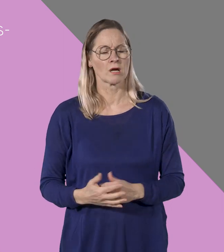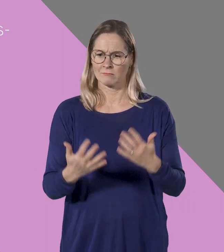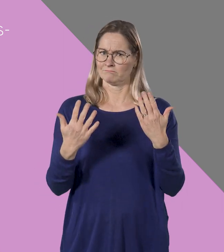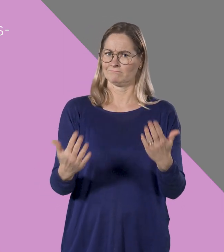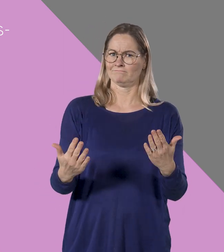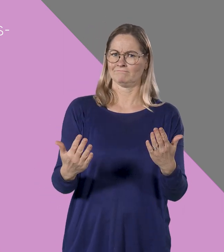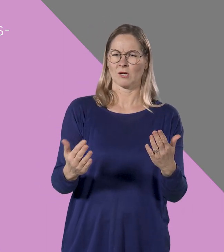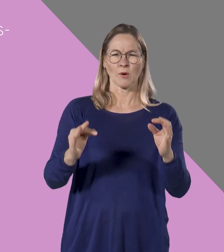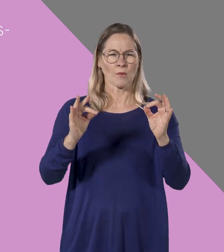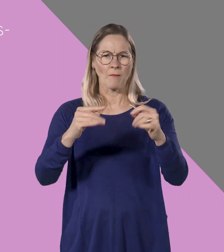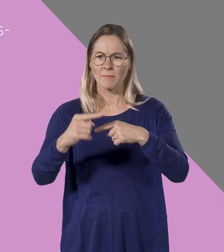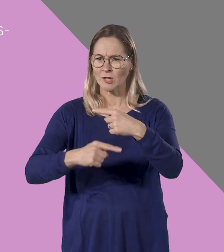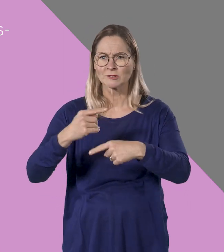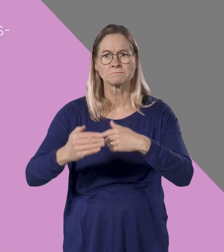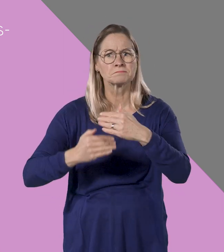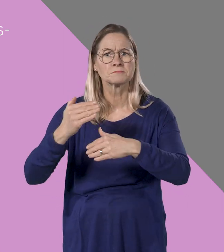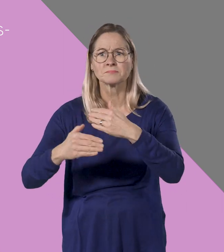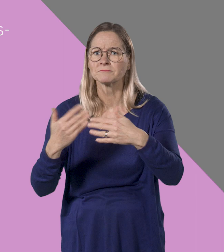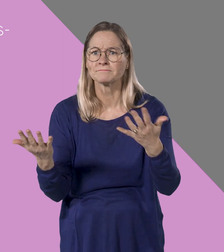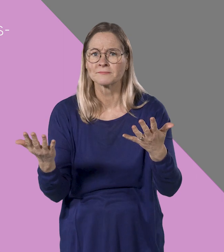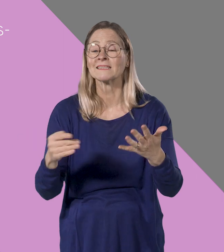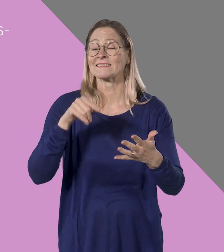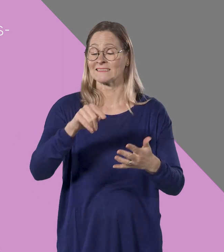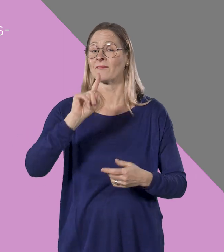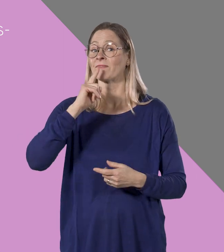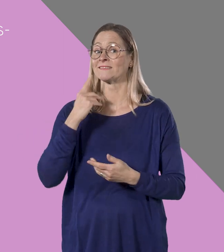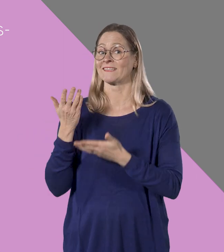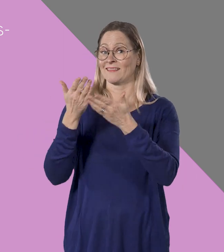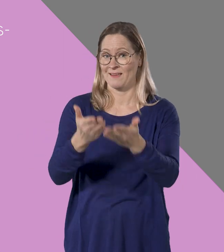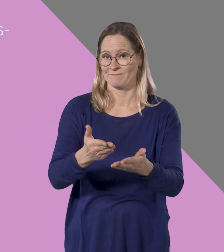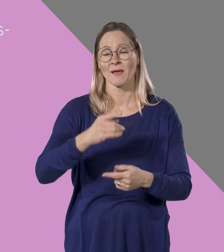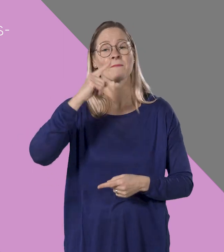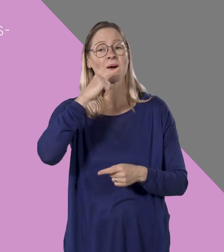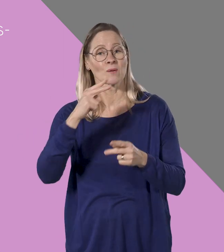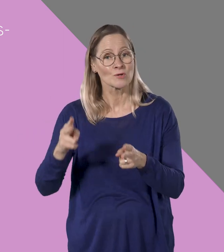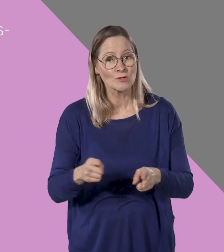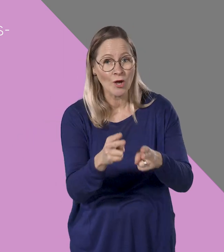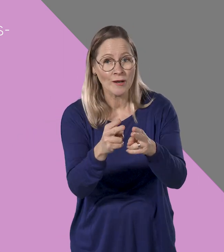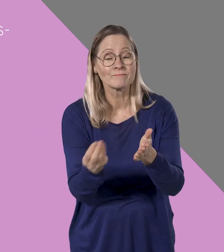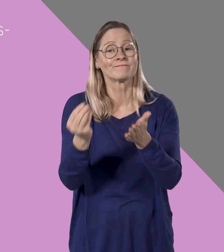Kuinka prosessi etenee nyt? Tähän vastaavat Jokisen lisäksi -